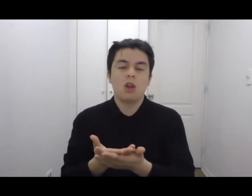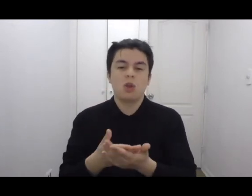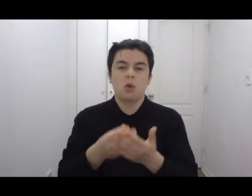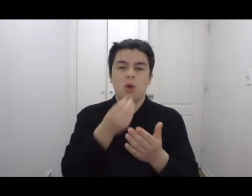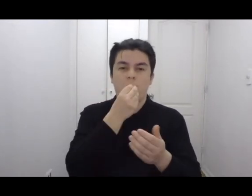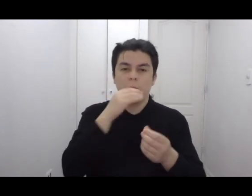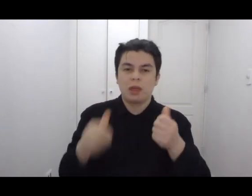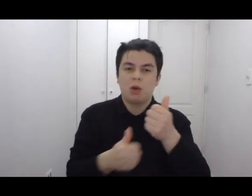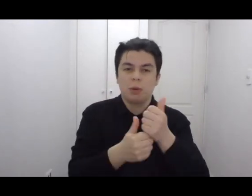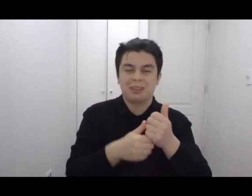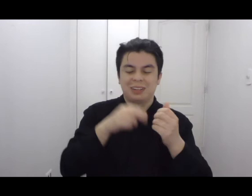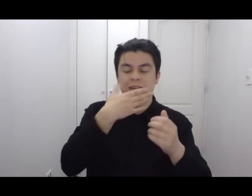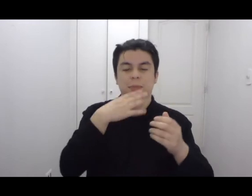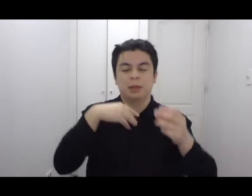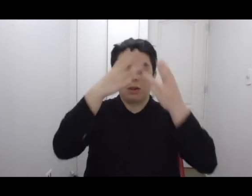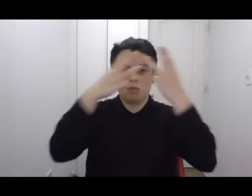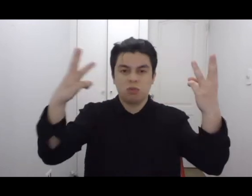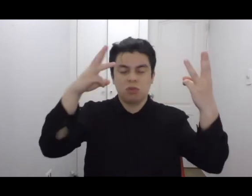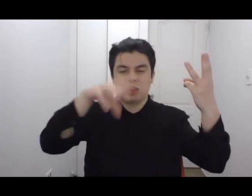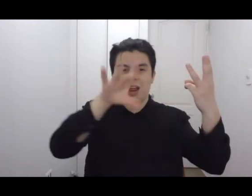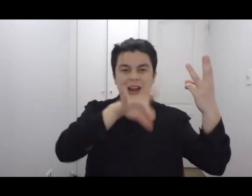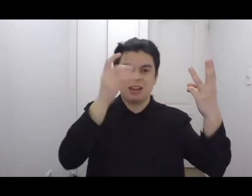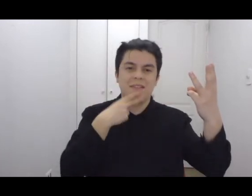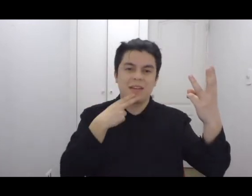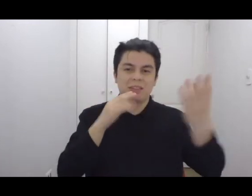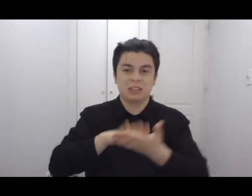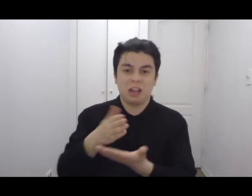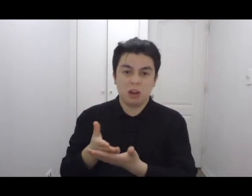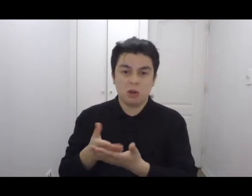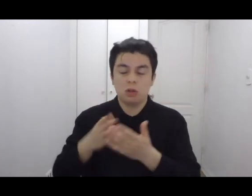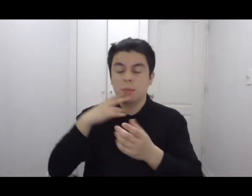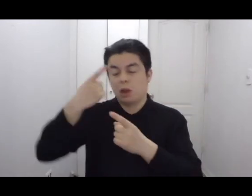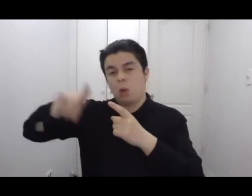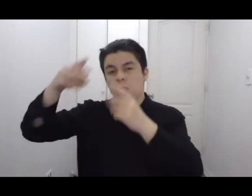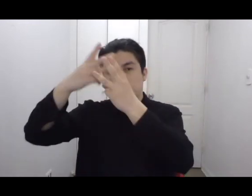complementaria y el elige vivir sano, que es puedes encontrar más páginas que no son